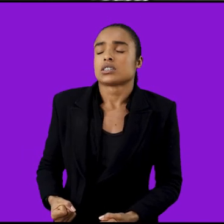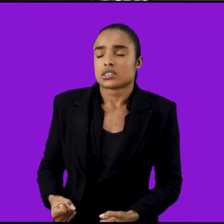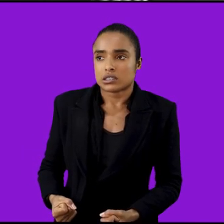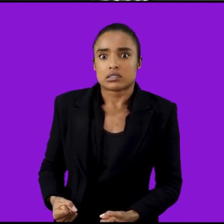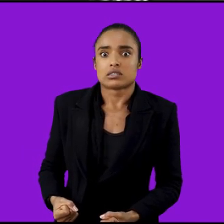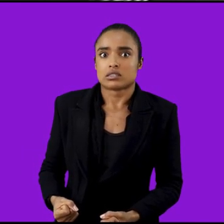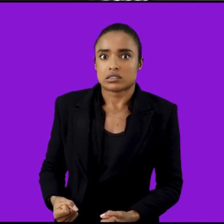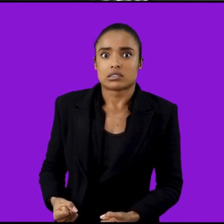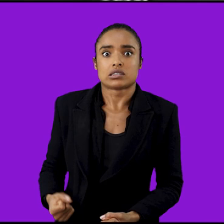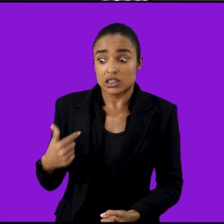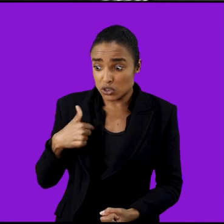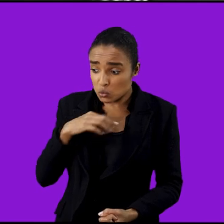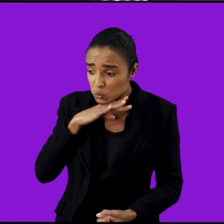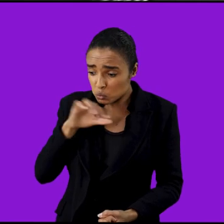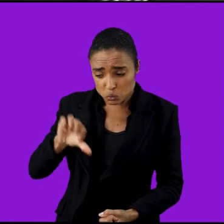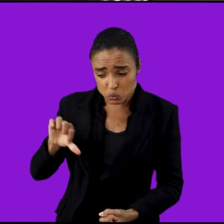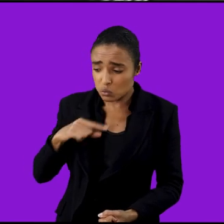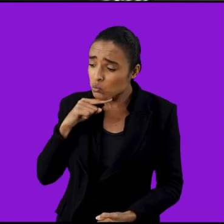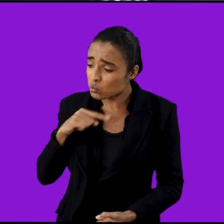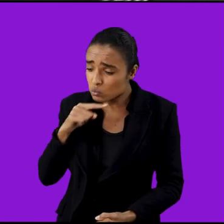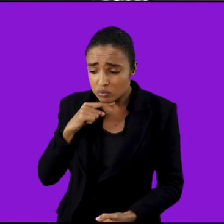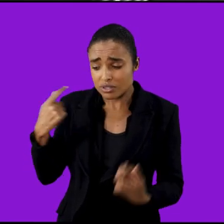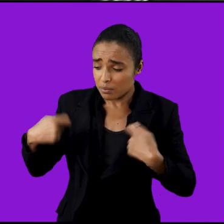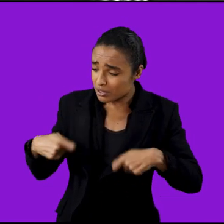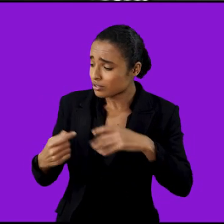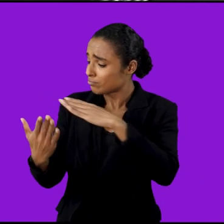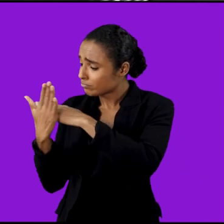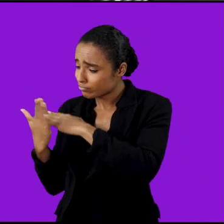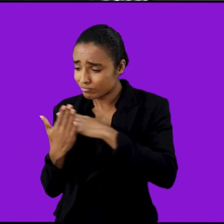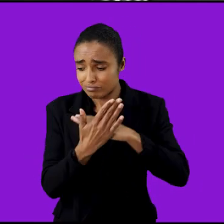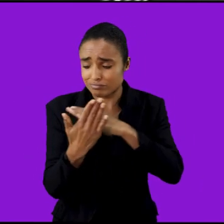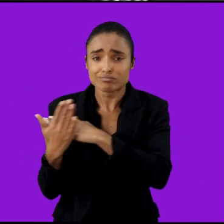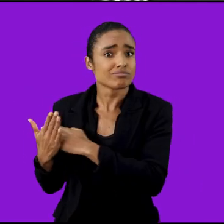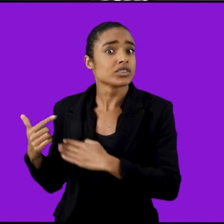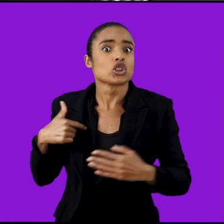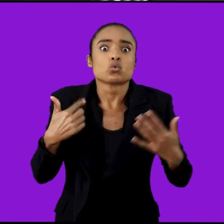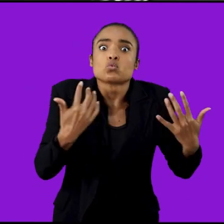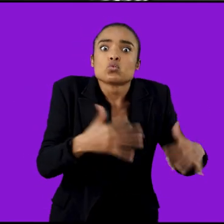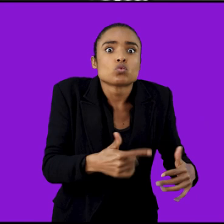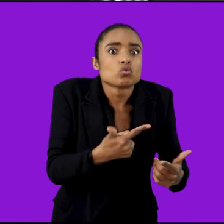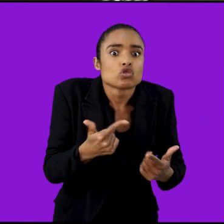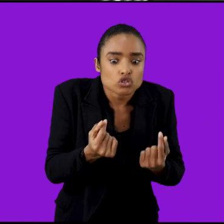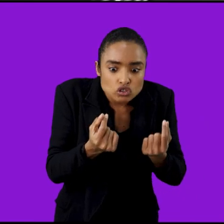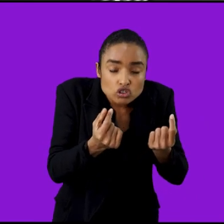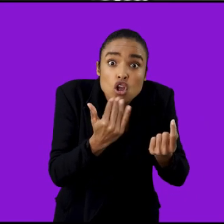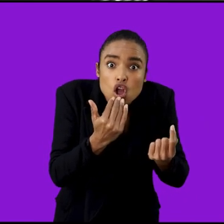"Fracassei, deu ruim. Não consigo, eu preciso de ajuda”. Foi mais porque eu não tinha dinheiro pra comer. Lembra o Max do IMN? Sei